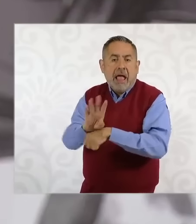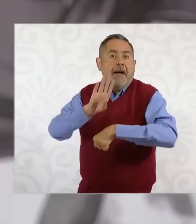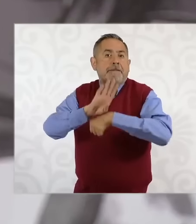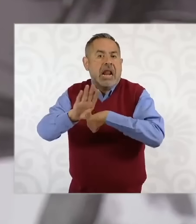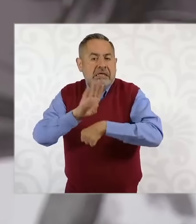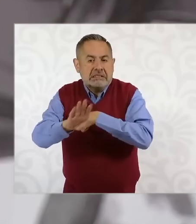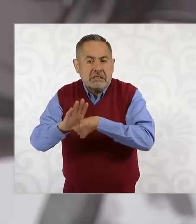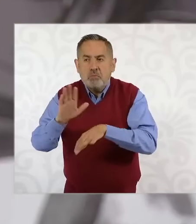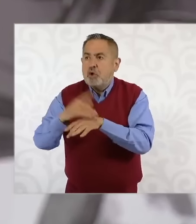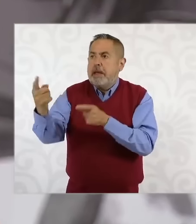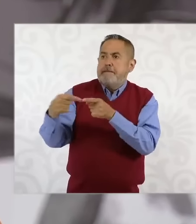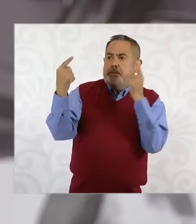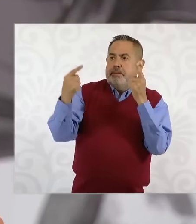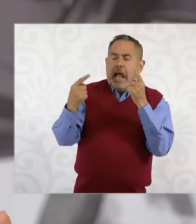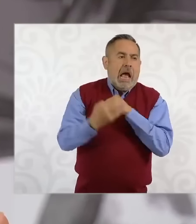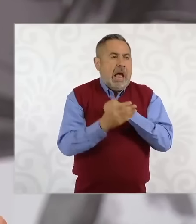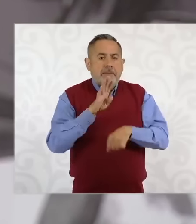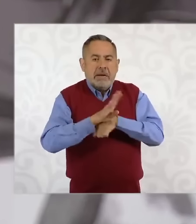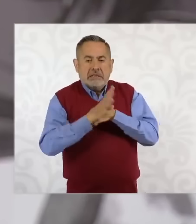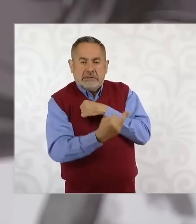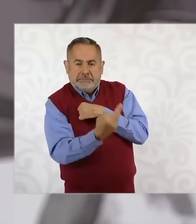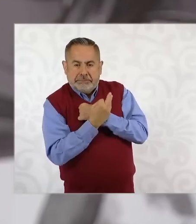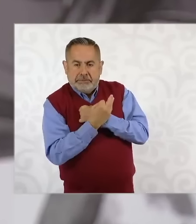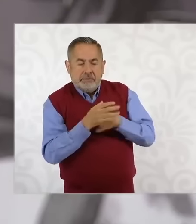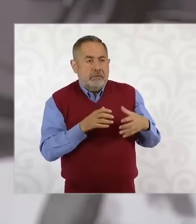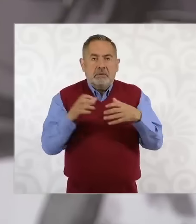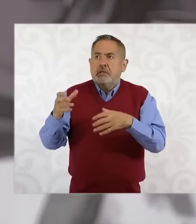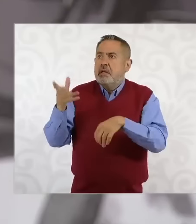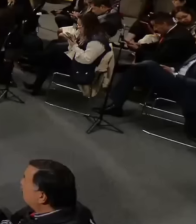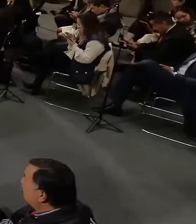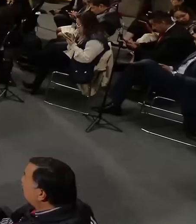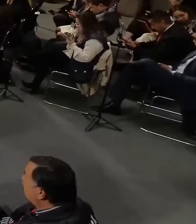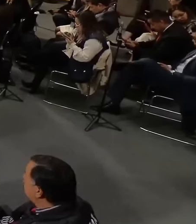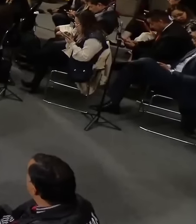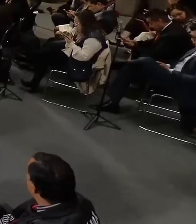relaciones, que está esperando un salvoconducto para poder venir a México. Gracias, presidenta.